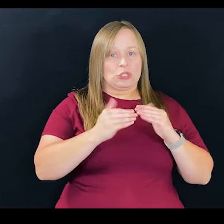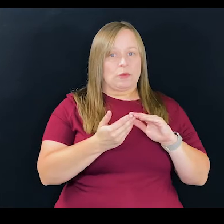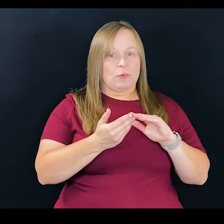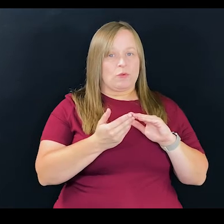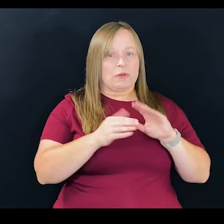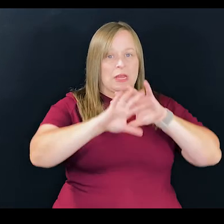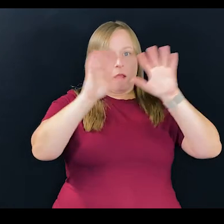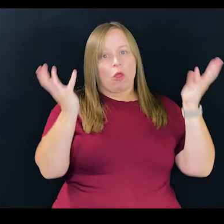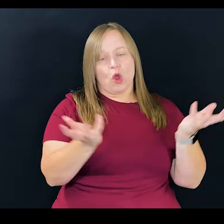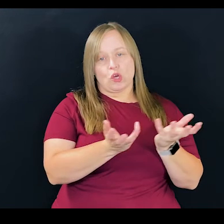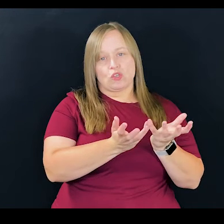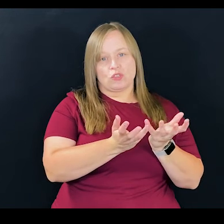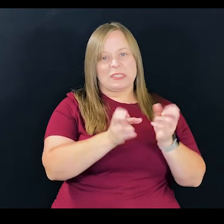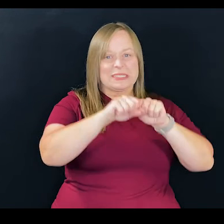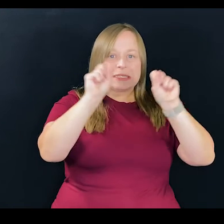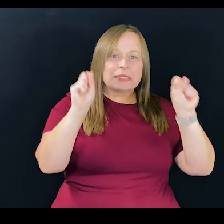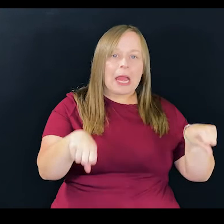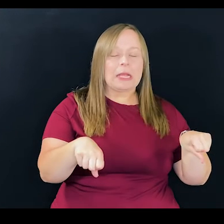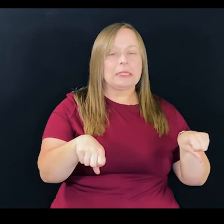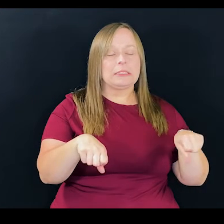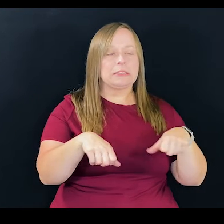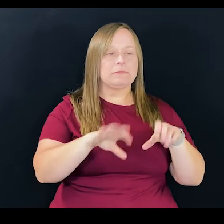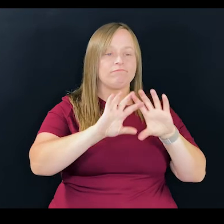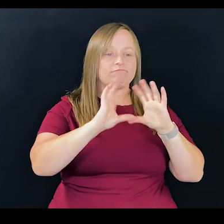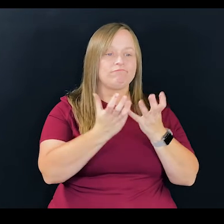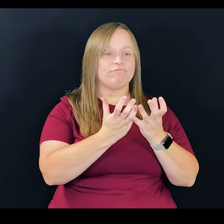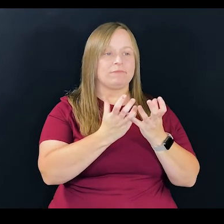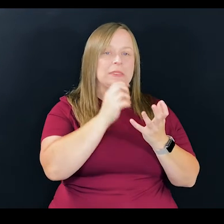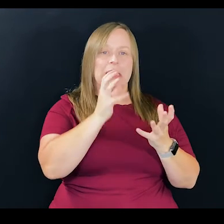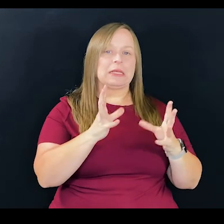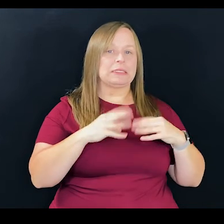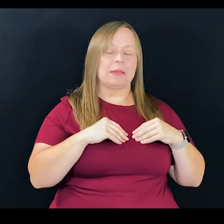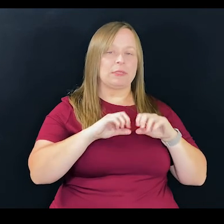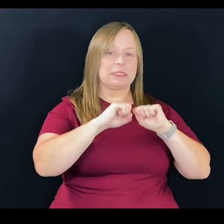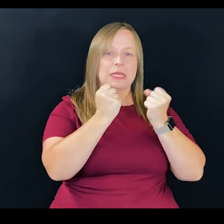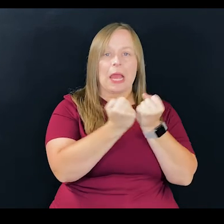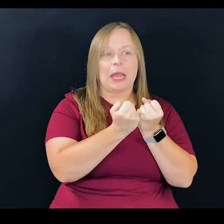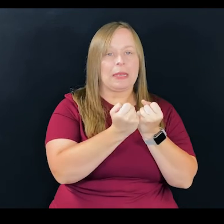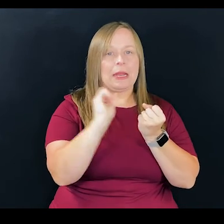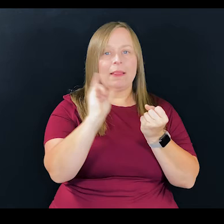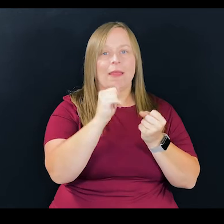por la comunidad, la sociedad, no han sido aceptadas a la sociedad